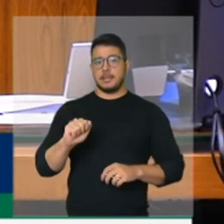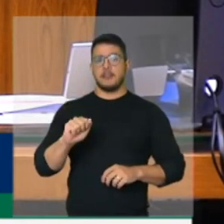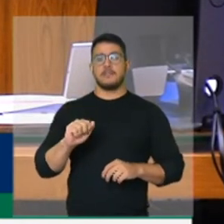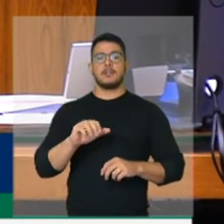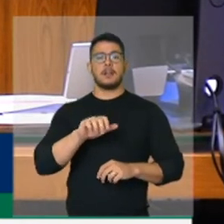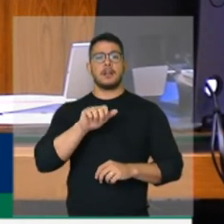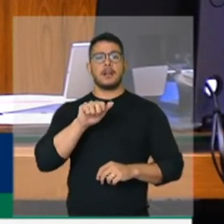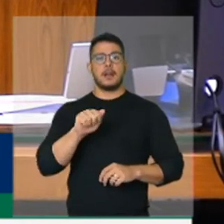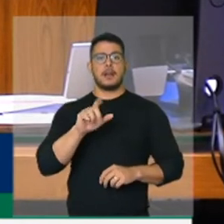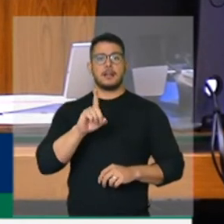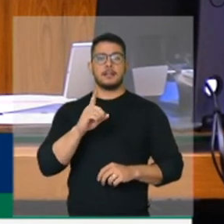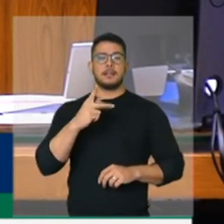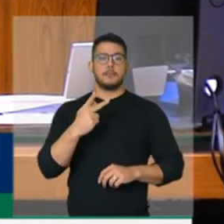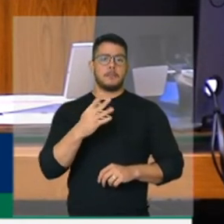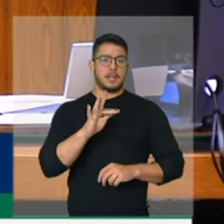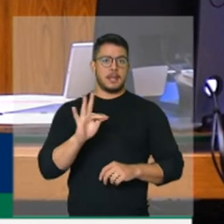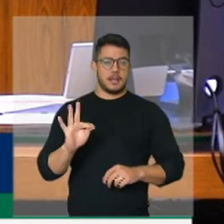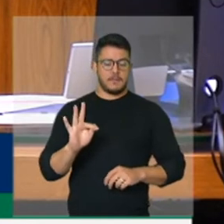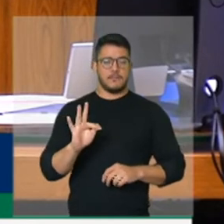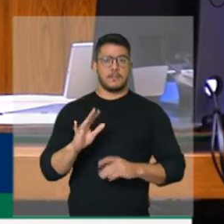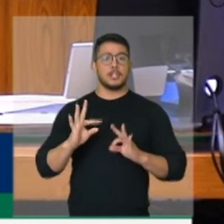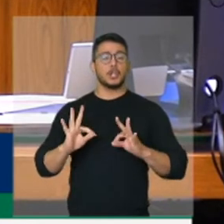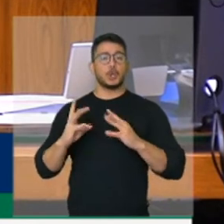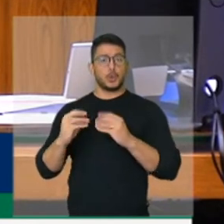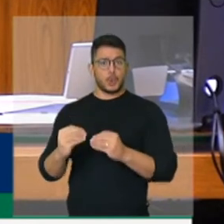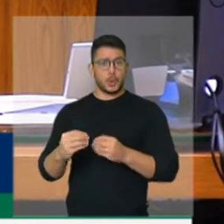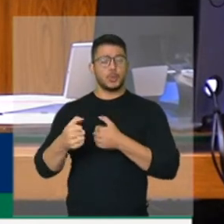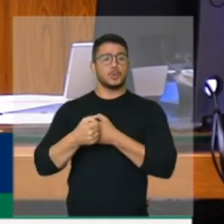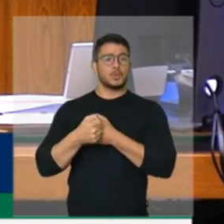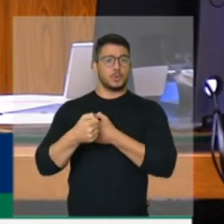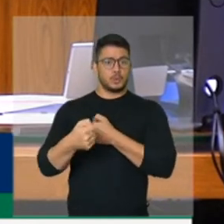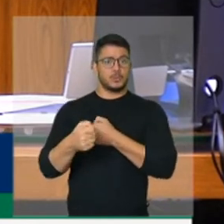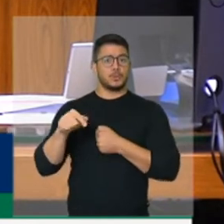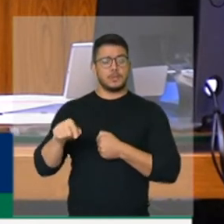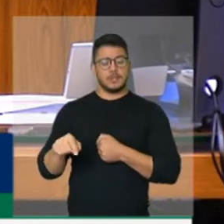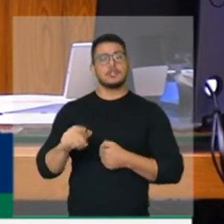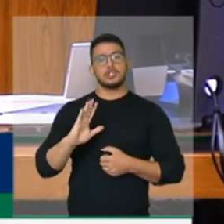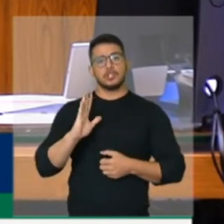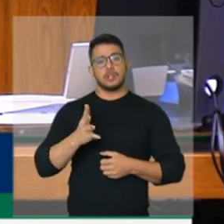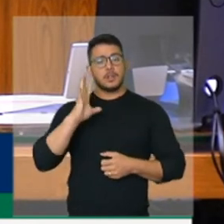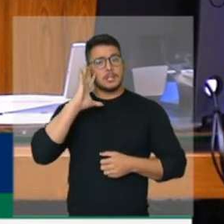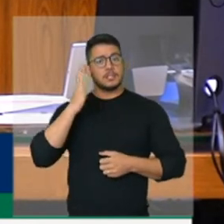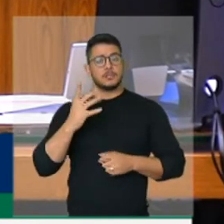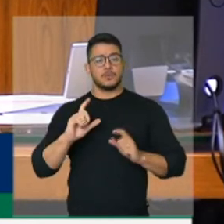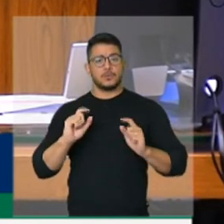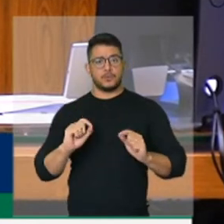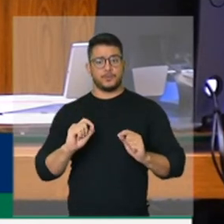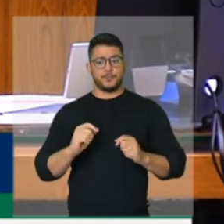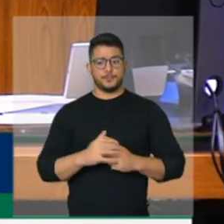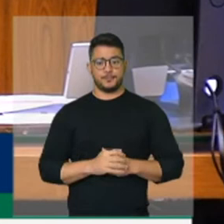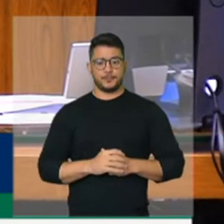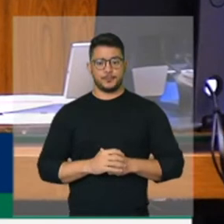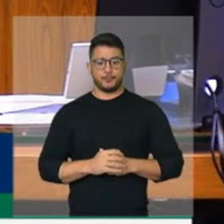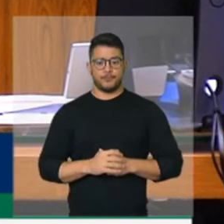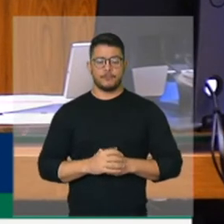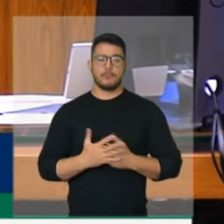FEDERAL NA ADPF 661 MEDIDA CAUTELAR PELO PLENO DO TRIBUNAL, SUPREMO TRIBUNAL FEDERAL, TENDO ESSE ELAS CORTE ADMITIDO QUE DURANTE